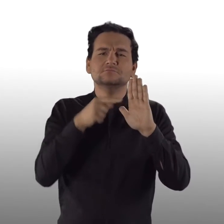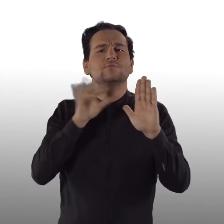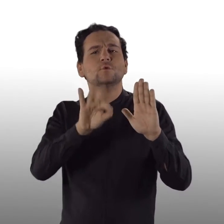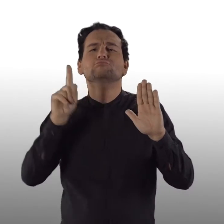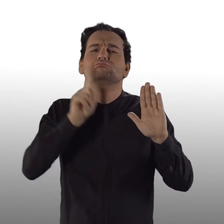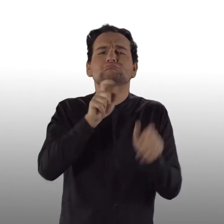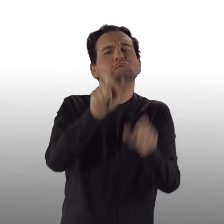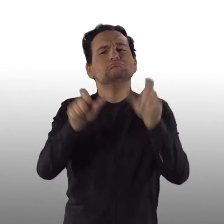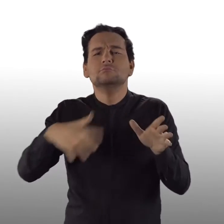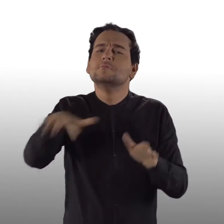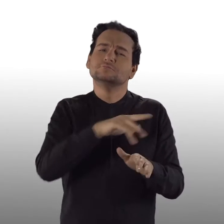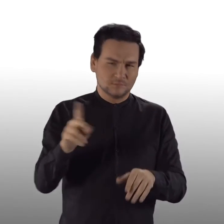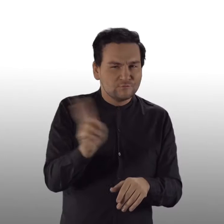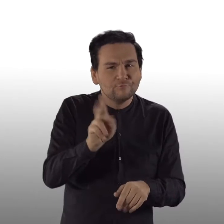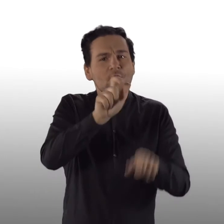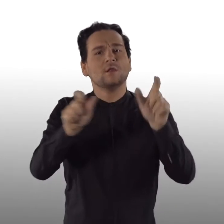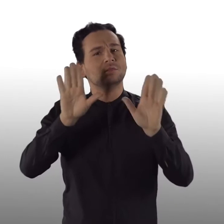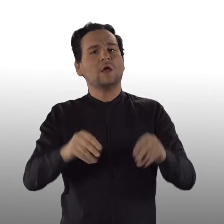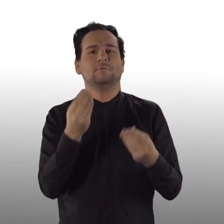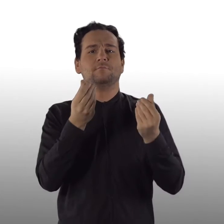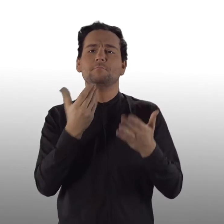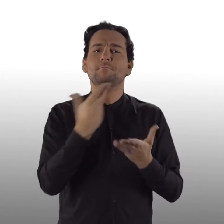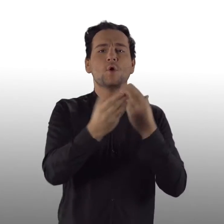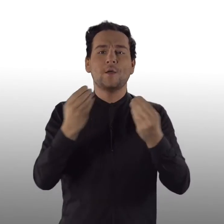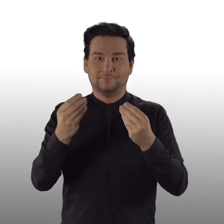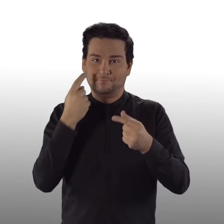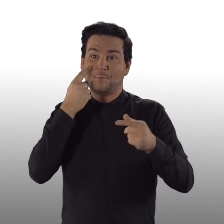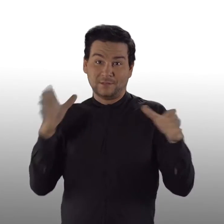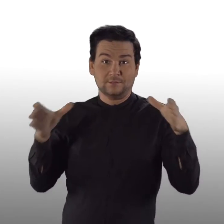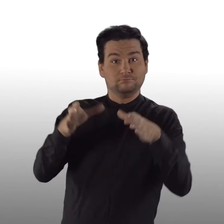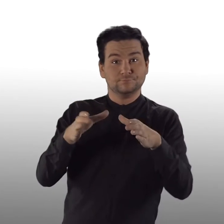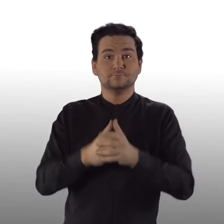Der Gesetzgeber hat den Personenkreis der gehörlosen Menschen, die Leistungen erhalten können, eingeschränkt.